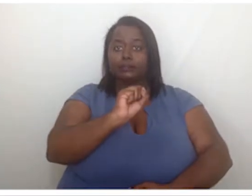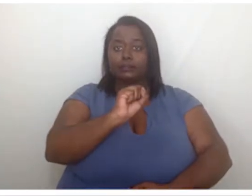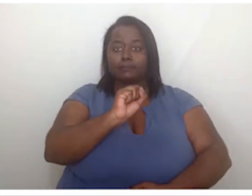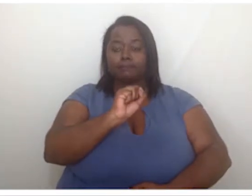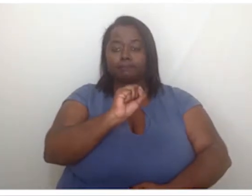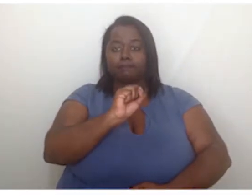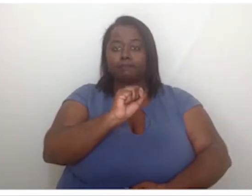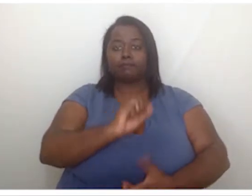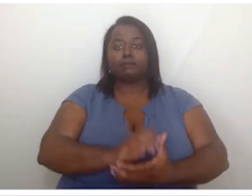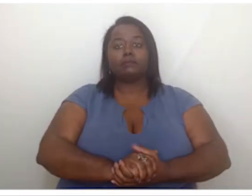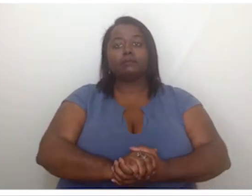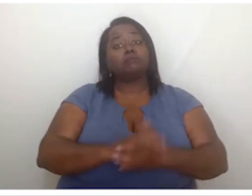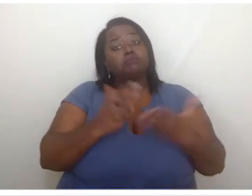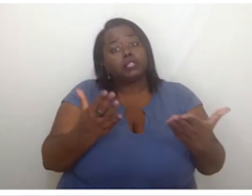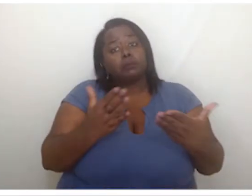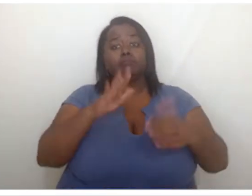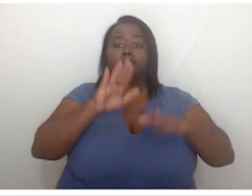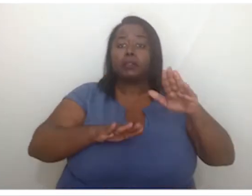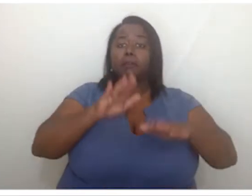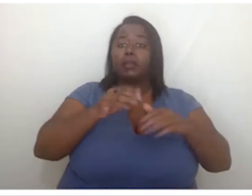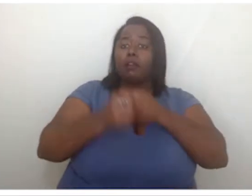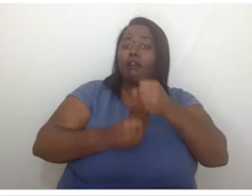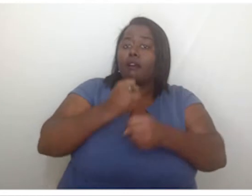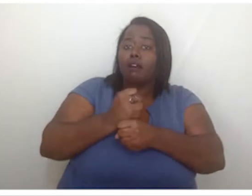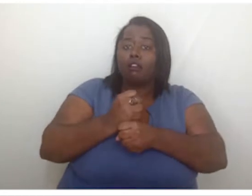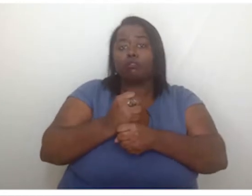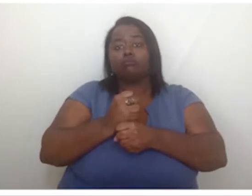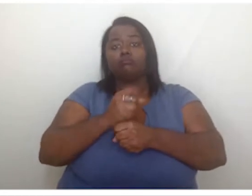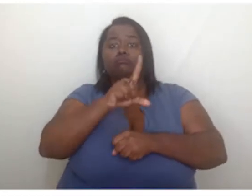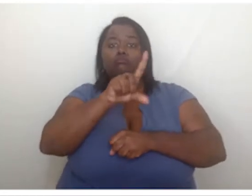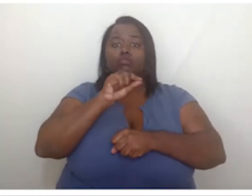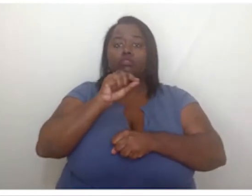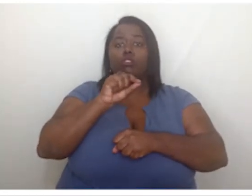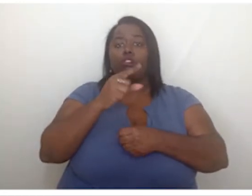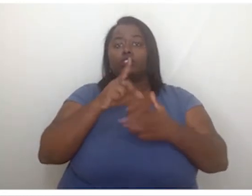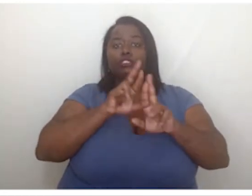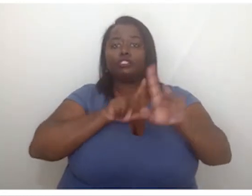por lo tanto, depende del año la solución digital que utilizaremos.